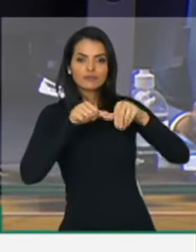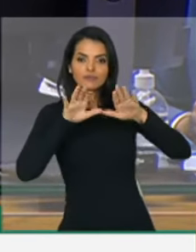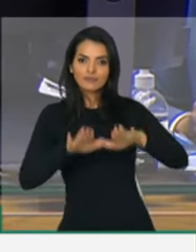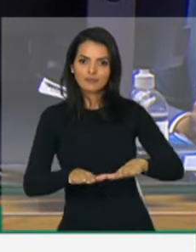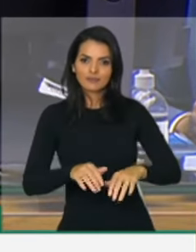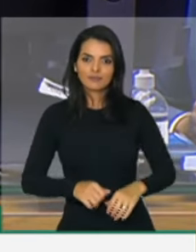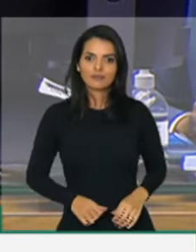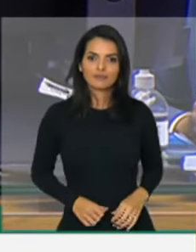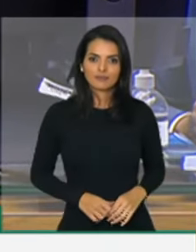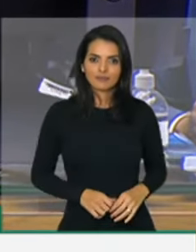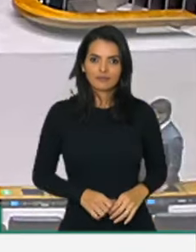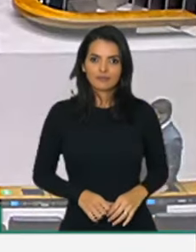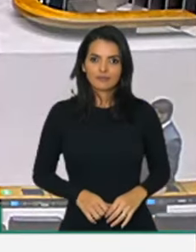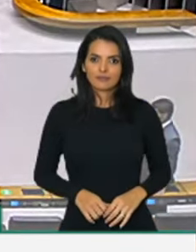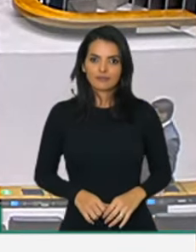COMO SE ACHAM, APROVADO. ESTÃO PREJUDICADAS A